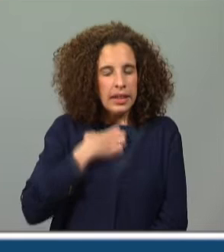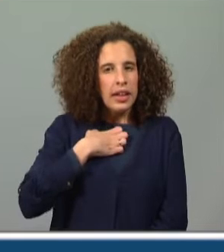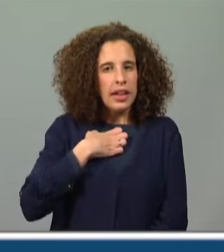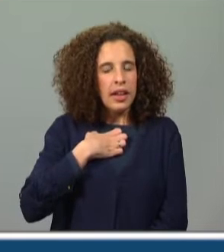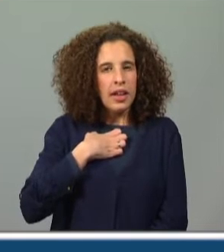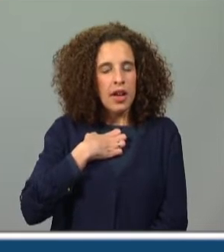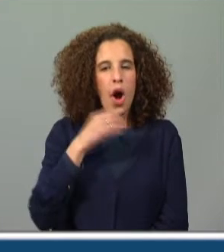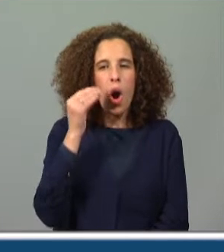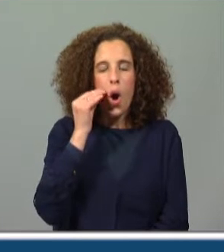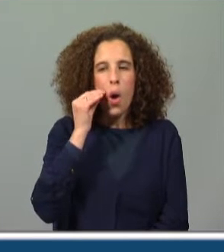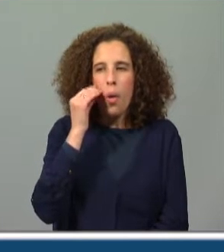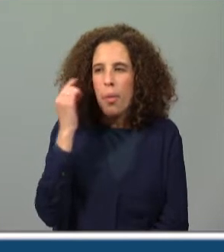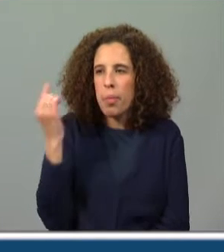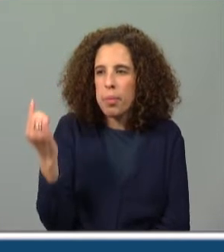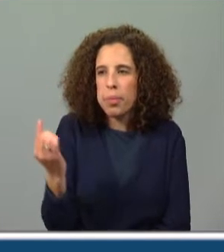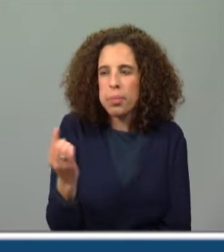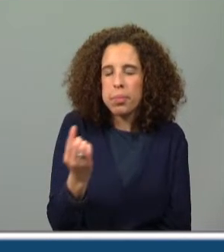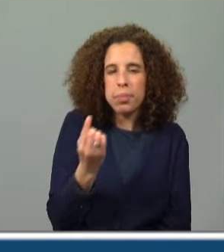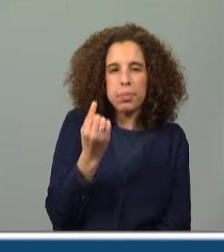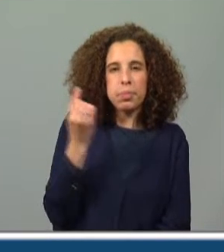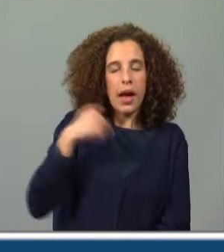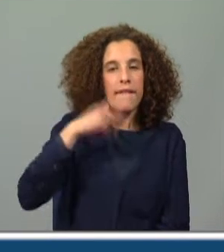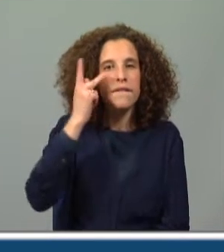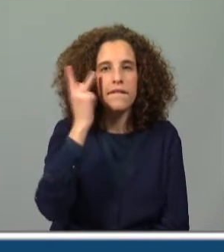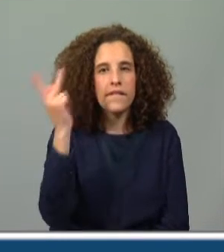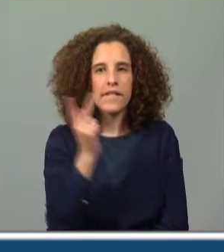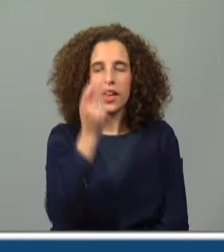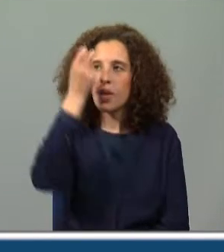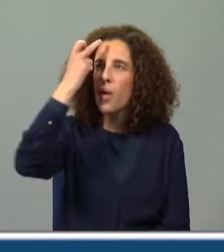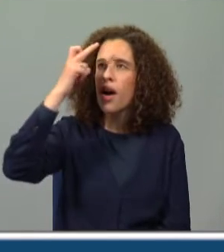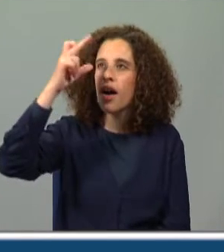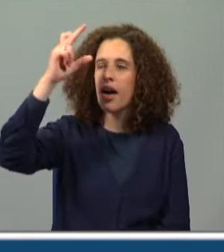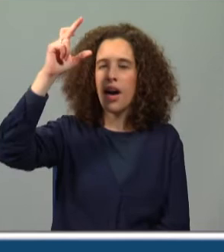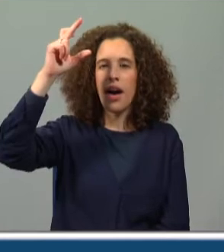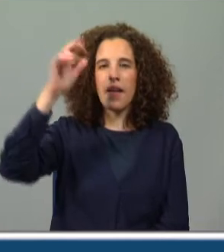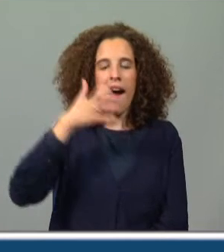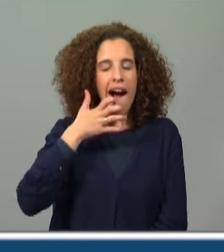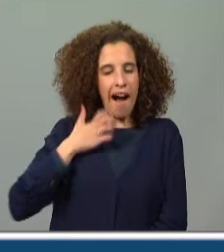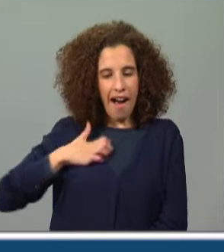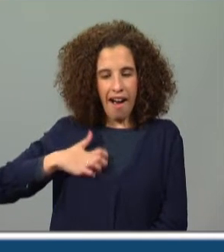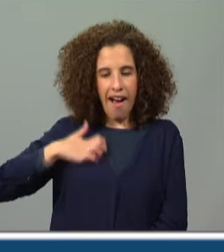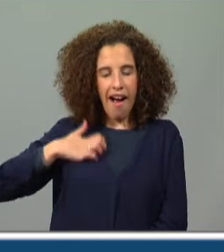como demorei eu vivia no ar havia orgulho por dor em 多遲我生活在以痛苦為榮的空氣中